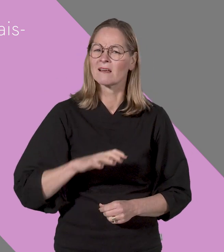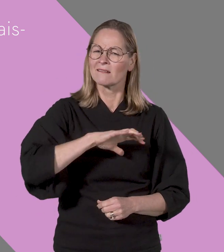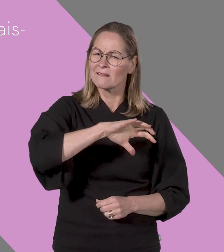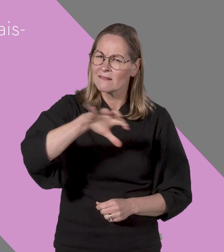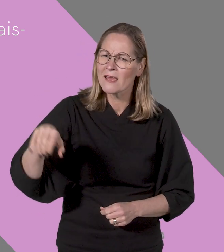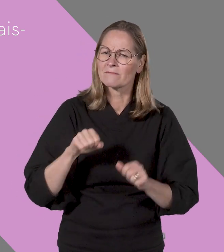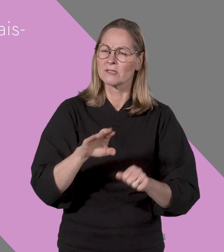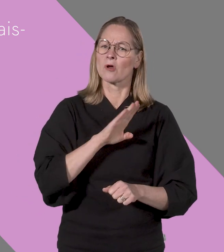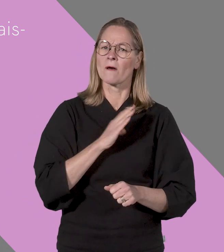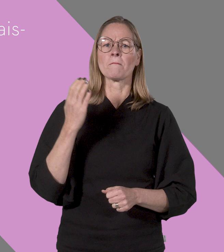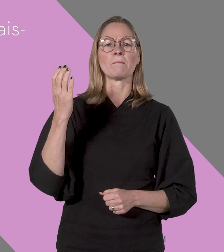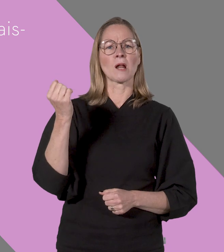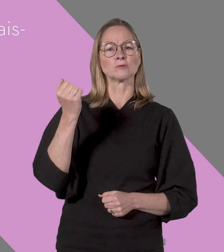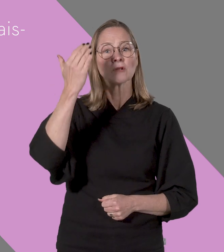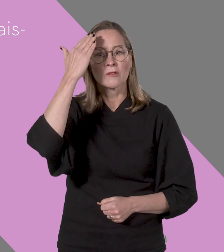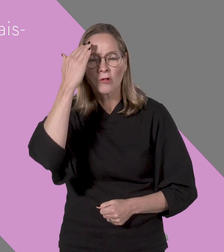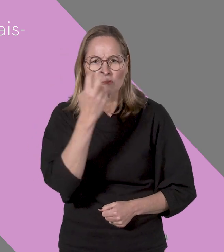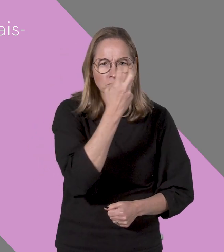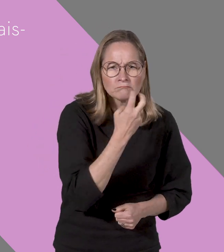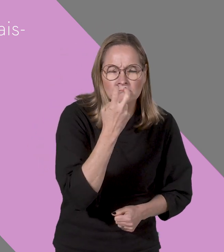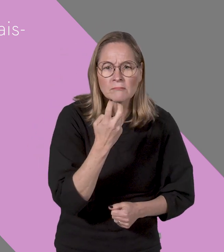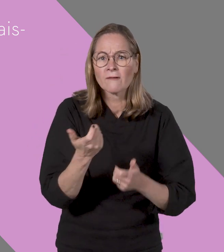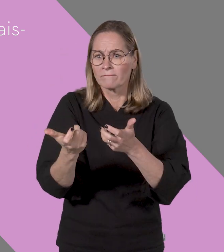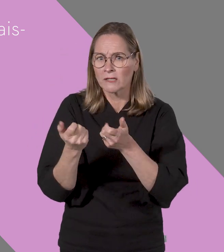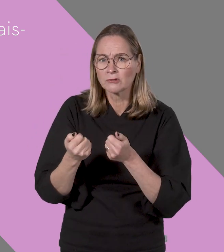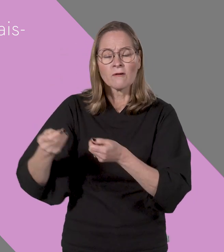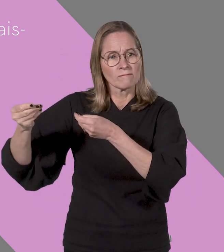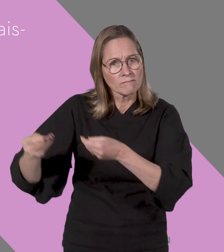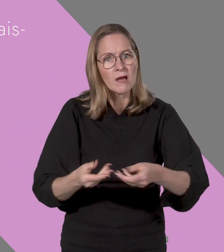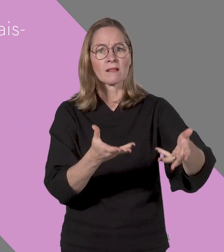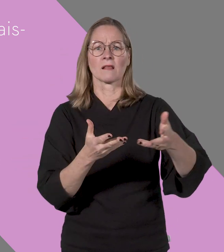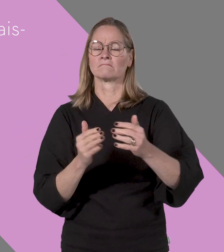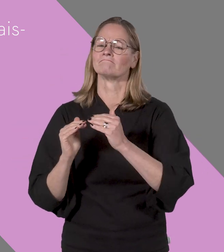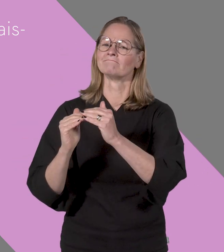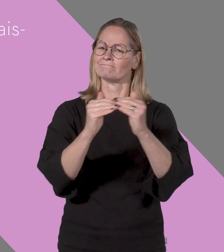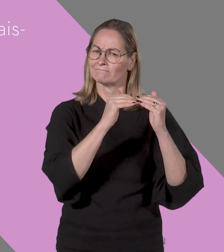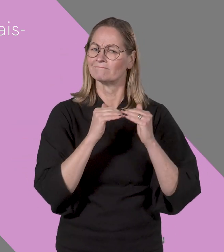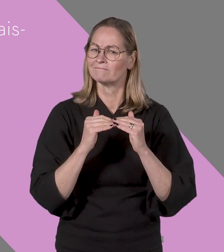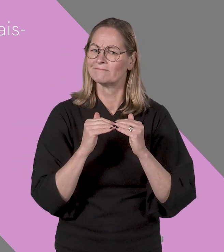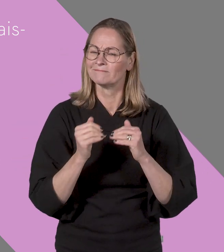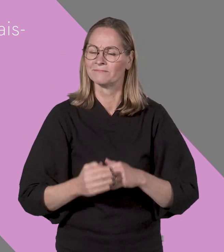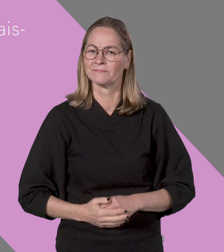Kaikilla tulee olla mahdollisuus etsiä, vastaanottaa - ja välittää tietoa yhdenvertaisesti.